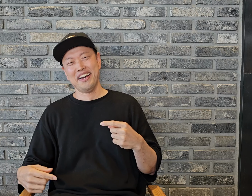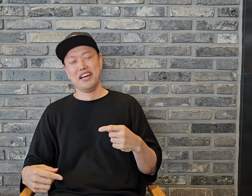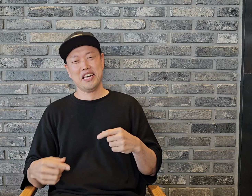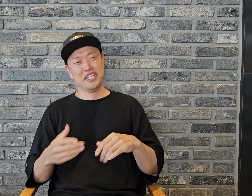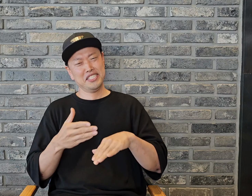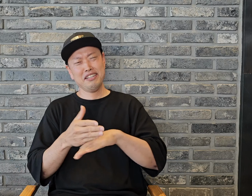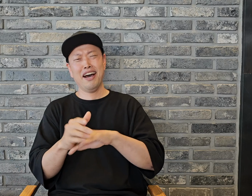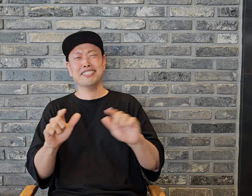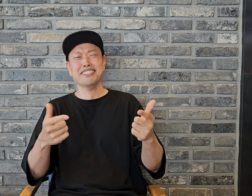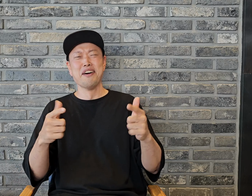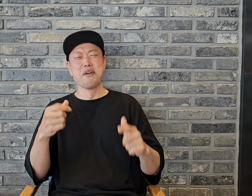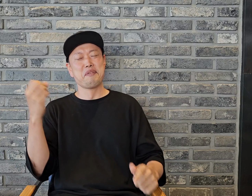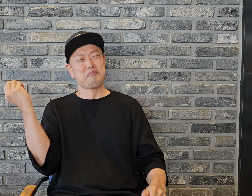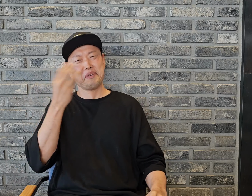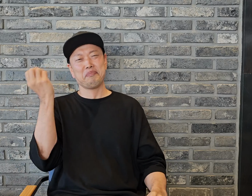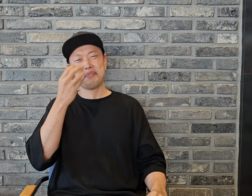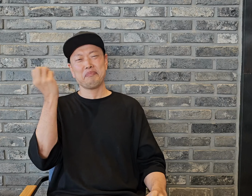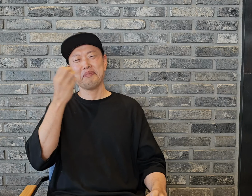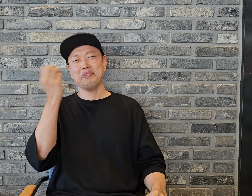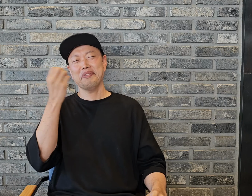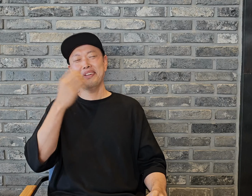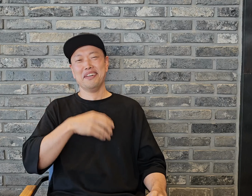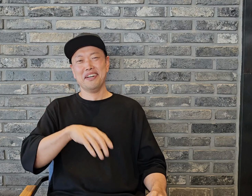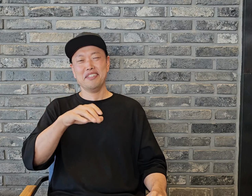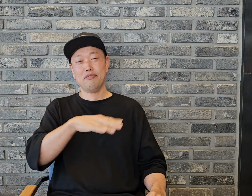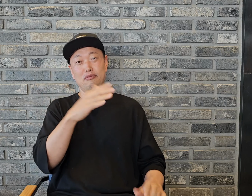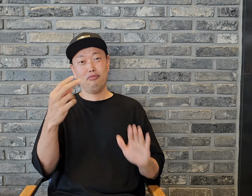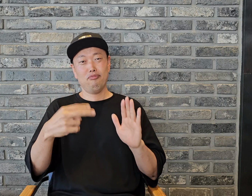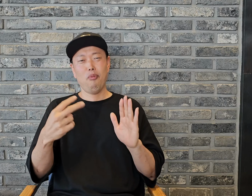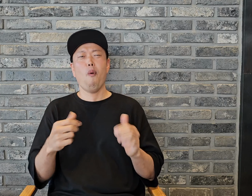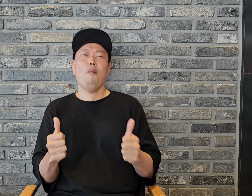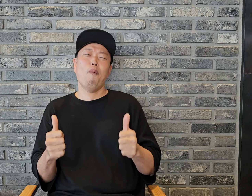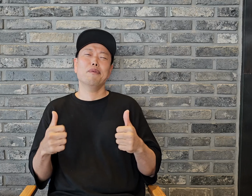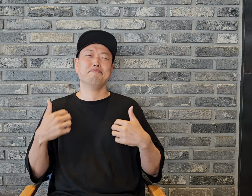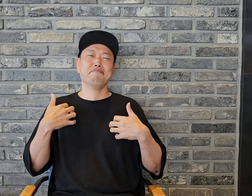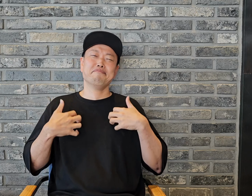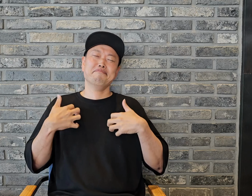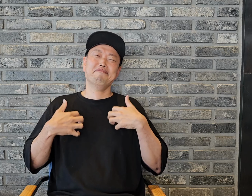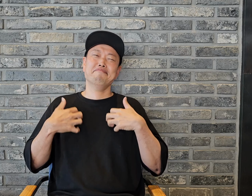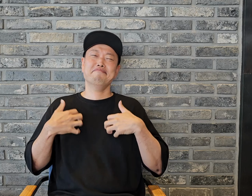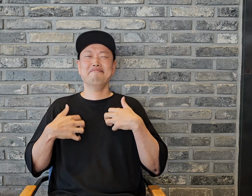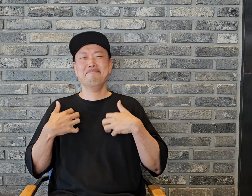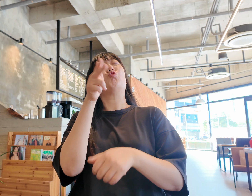Se hace rápidamente y no lentamente, por lo que a la gente parece gustarle y divertirse viéndolo.